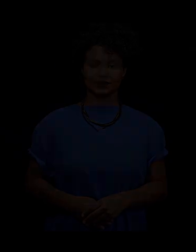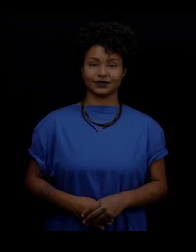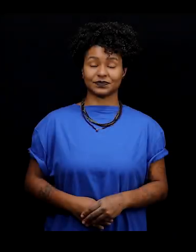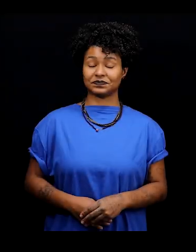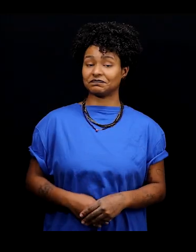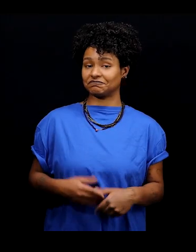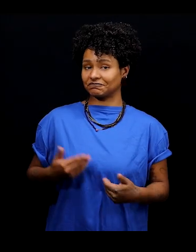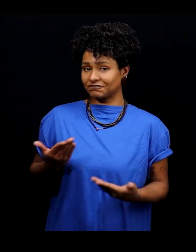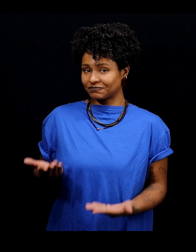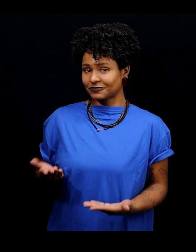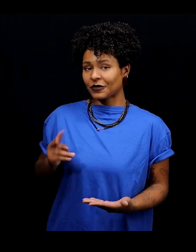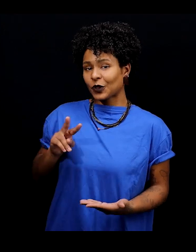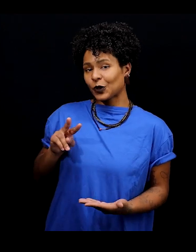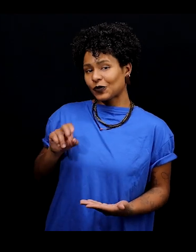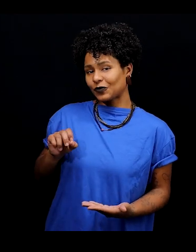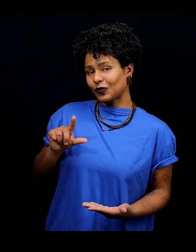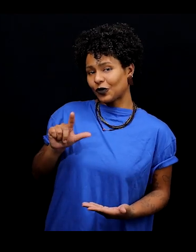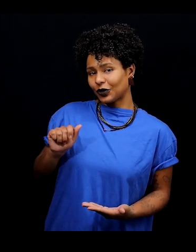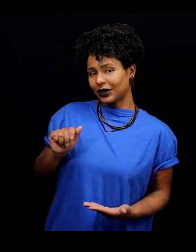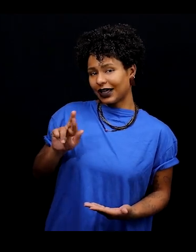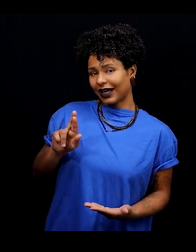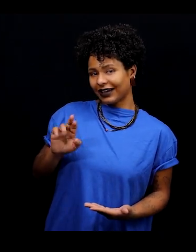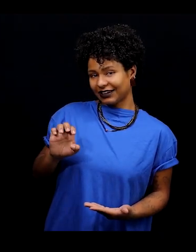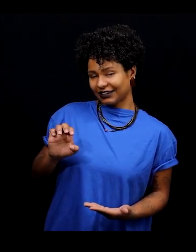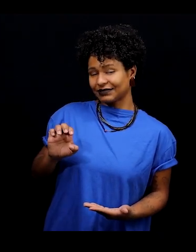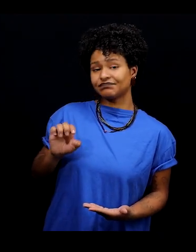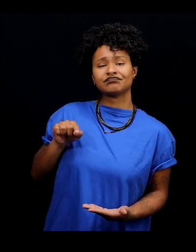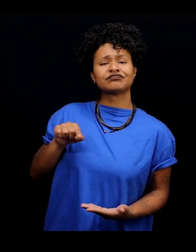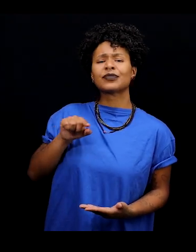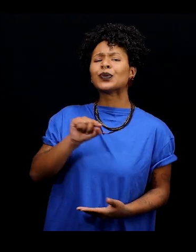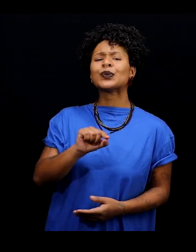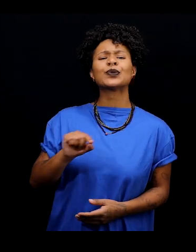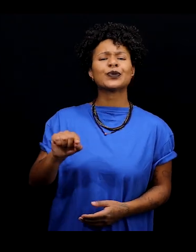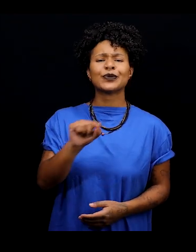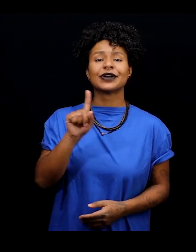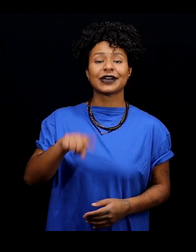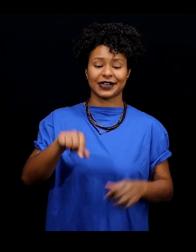Este aqui é o "Volare". "Volare" é uma escultura cinética